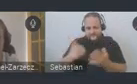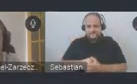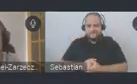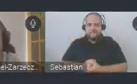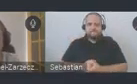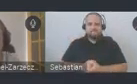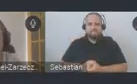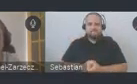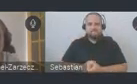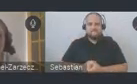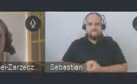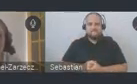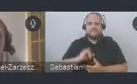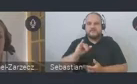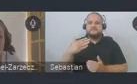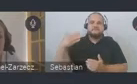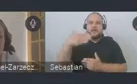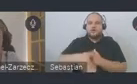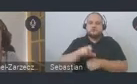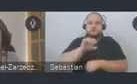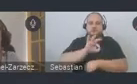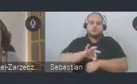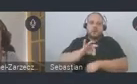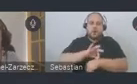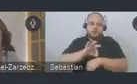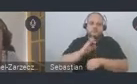I tak na zakończenie projektu SpołEd w bibliotece,